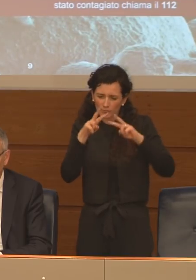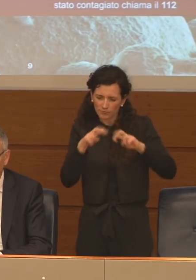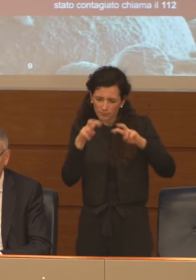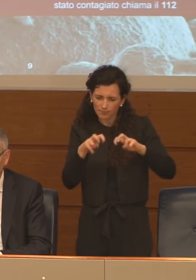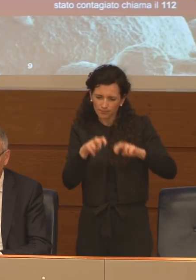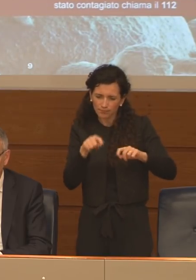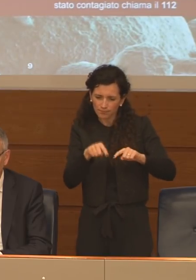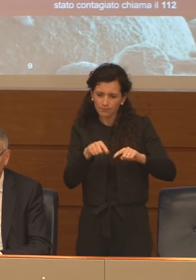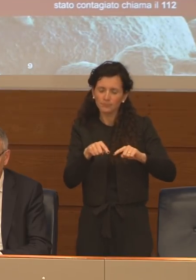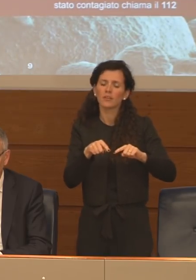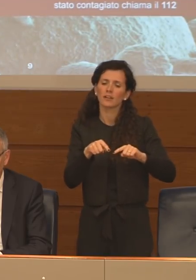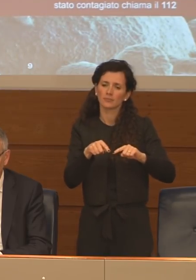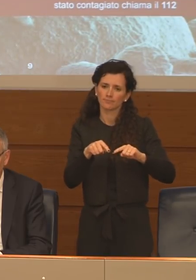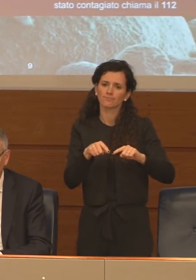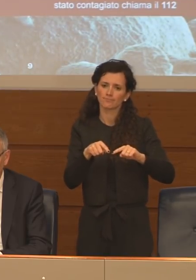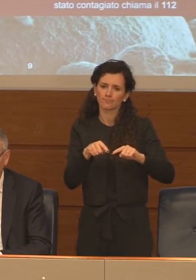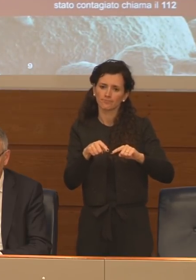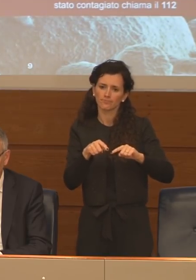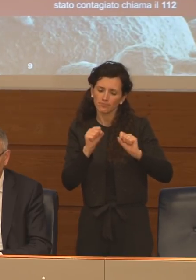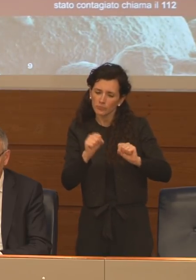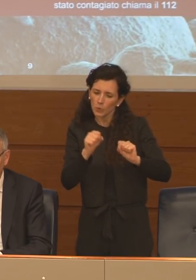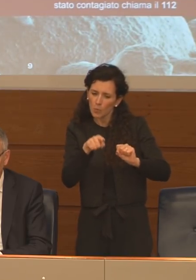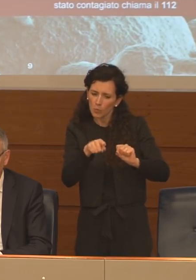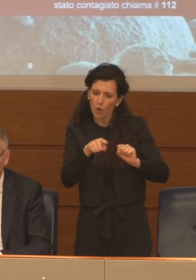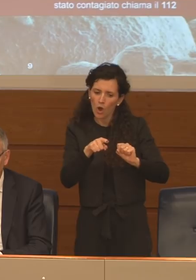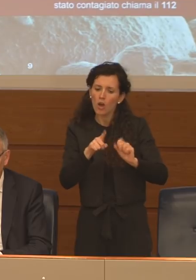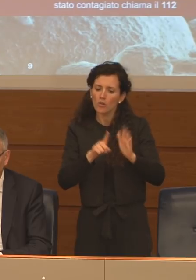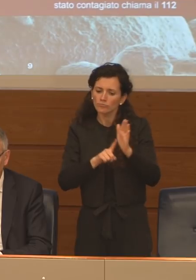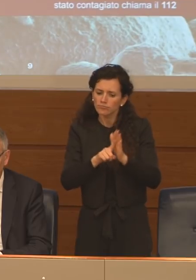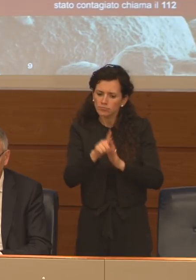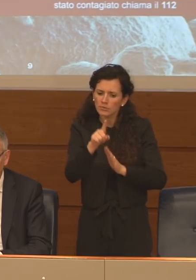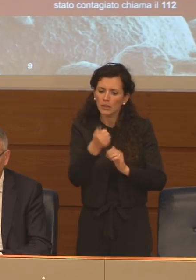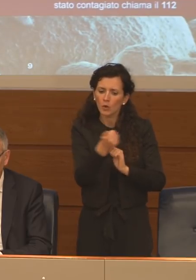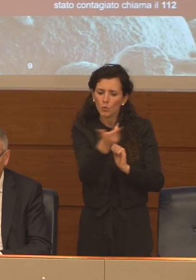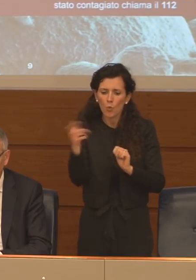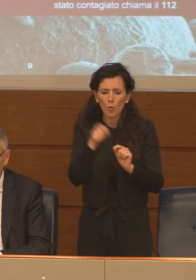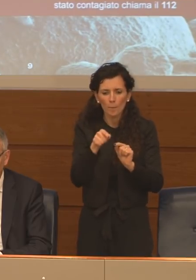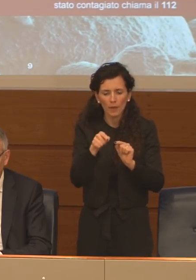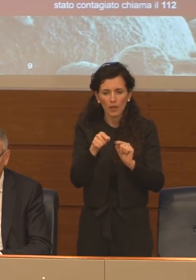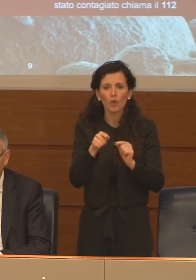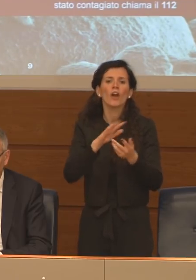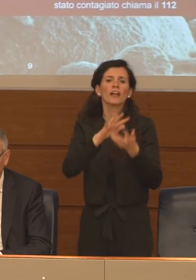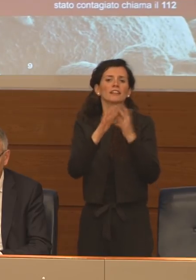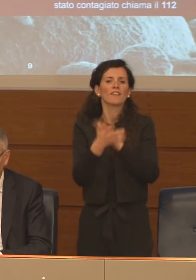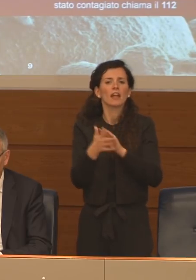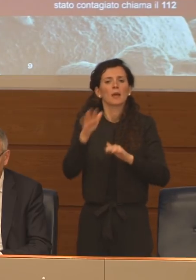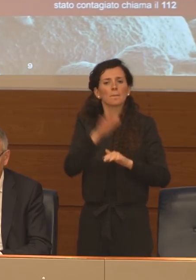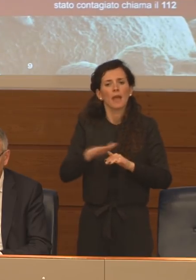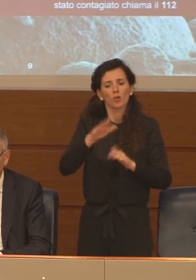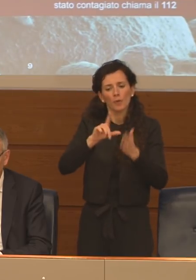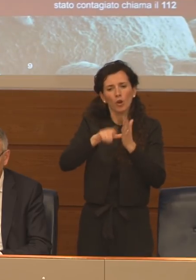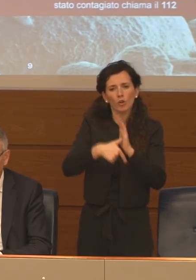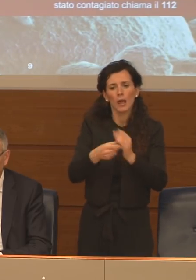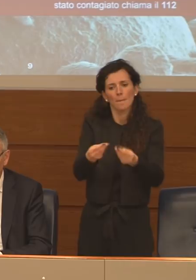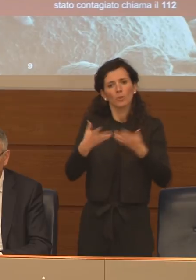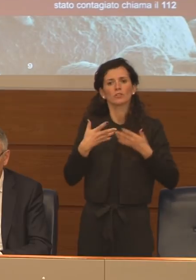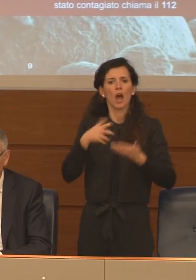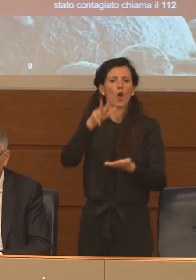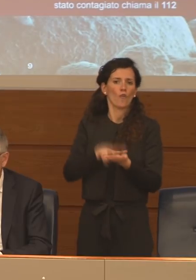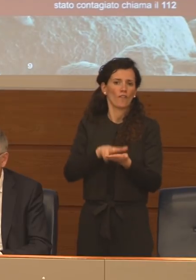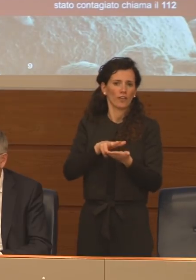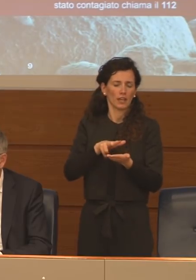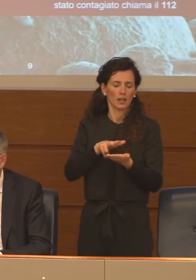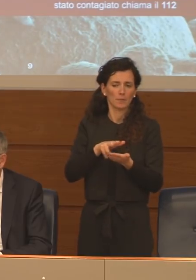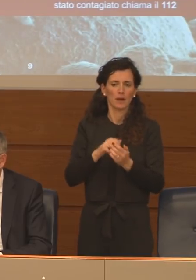e quindi pian piano arrivano le conferme. Quello che a me interessa e credo che